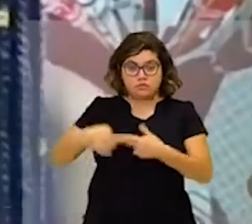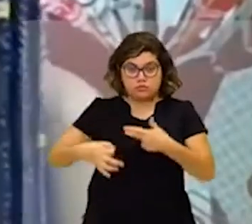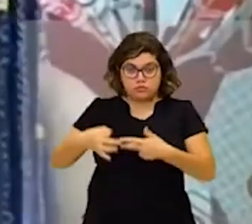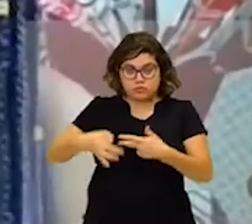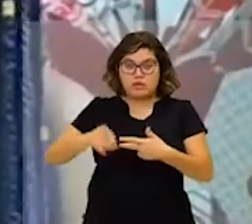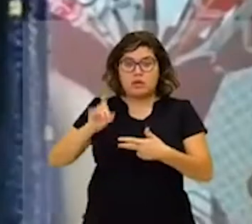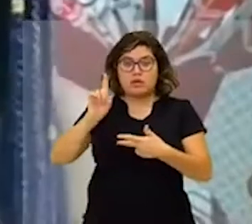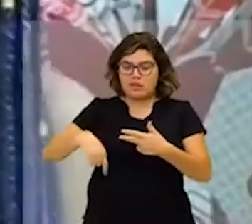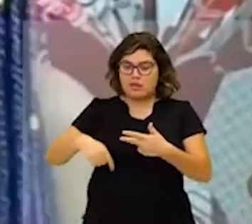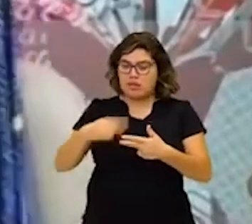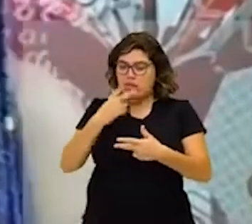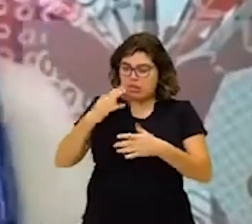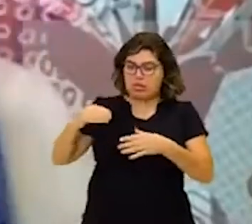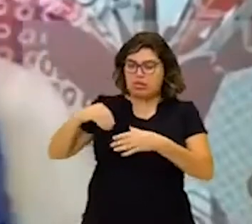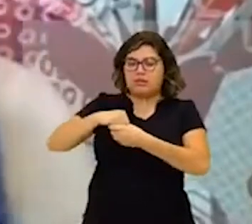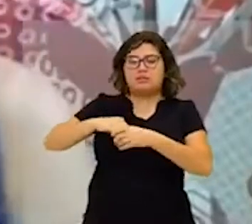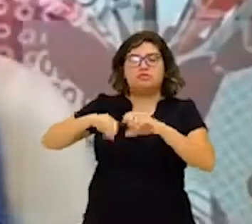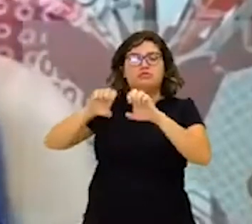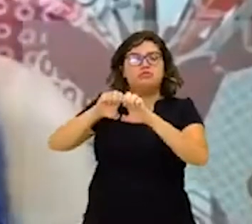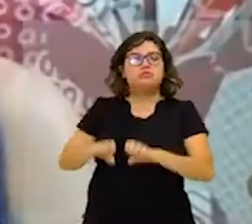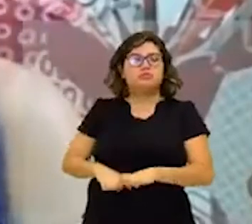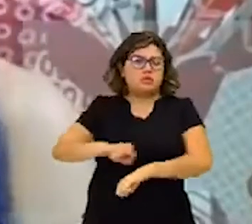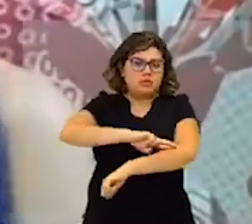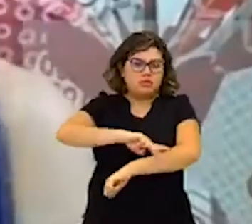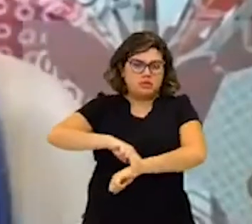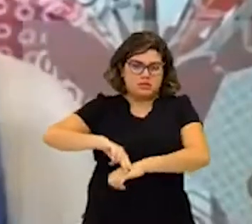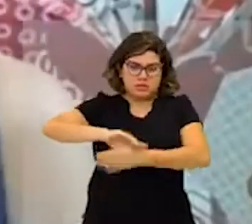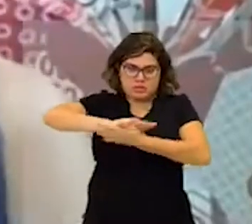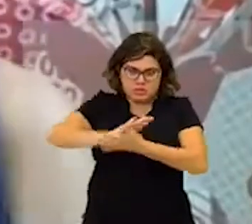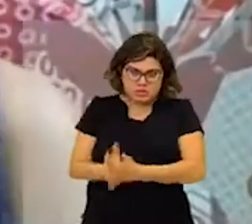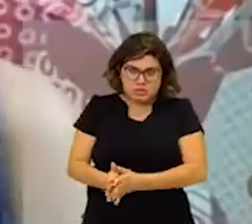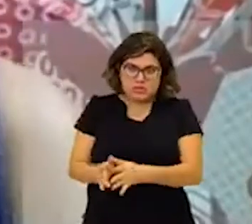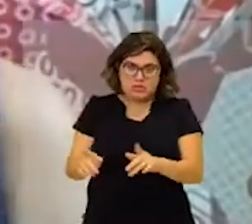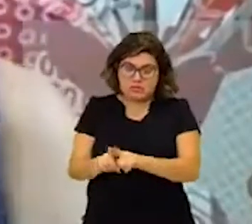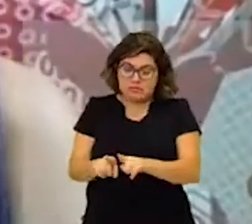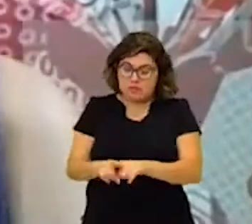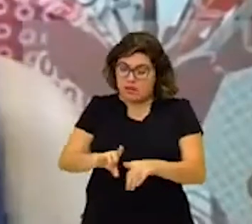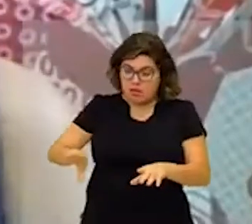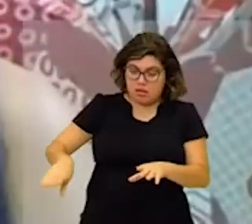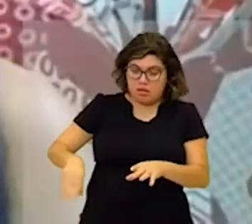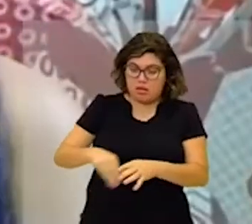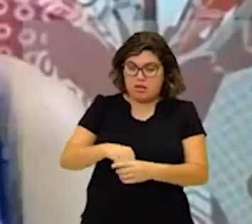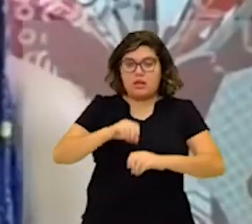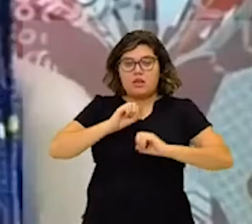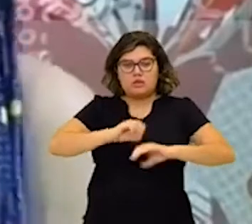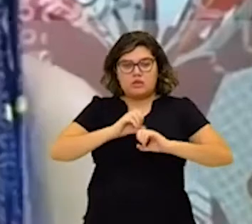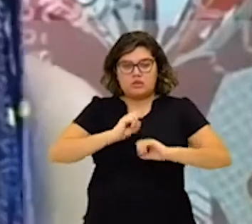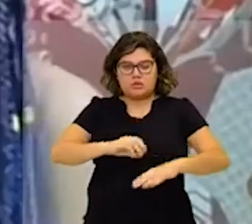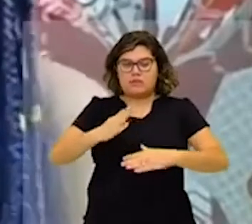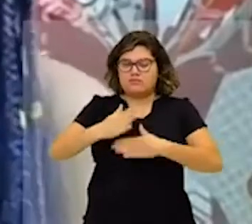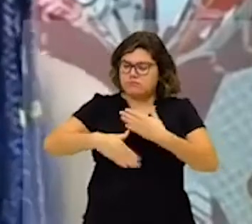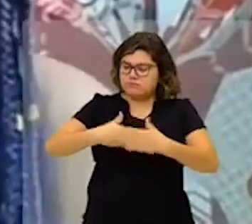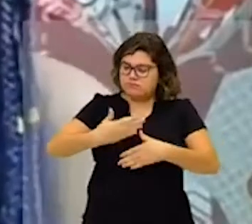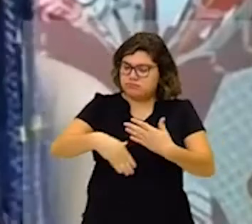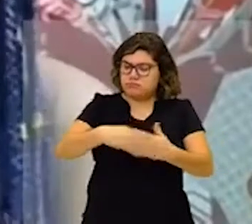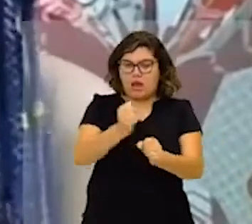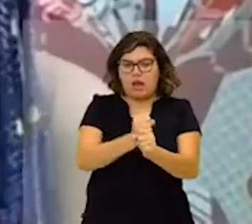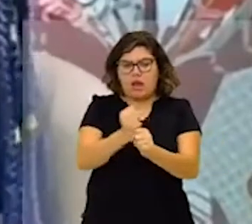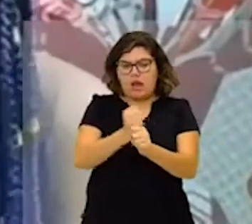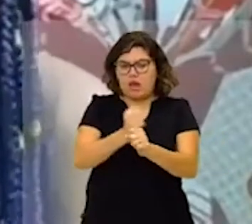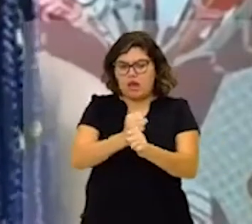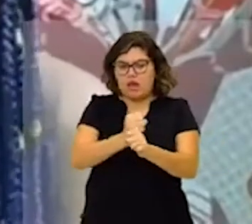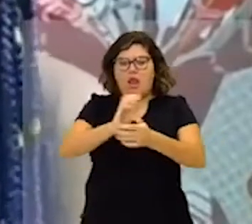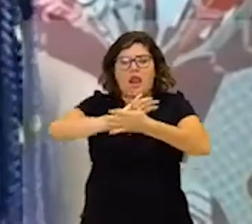racismo e também a legislação Educacional que por muitos anos Excluiu a mundo da população